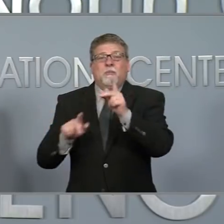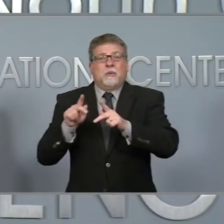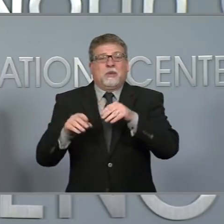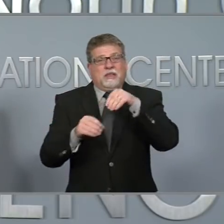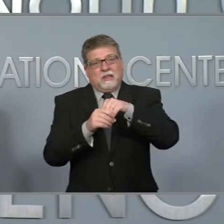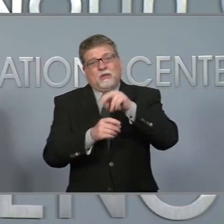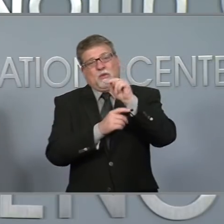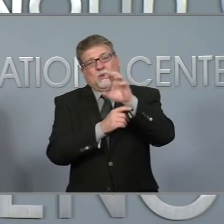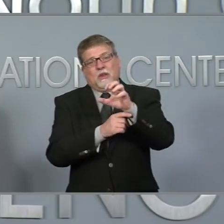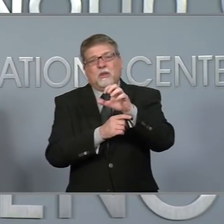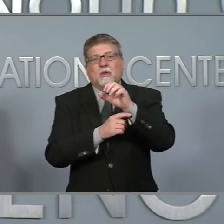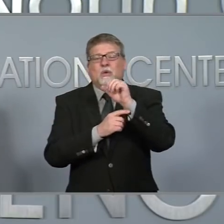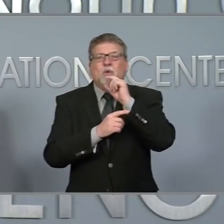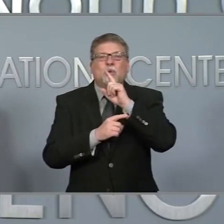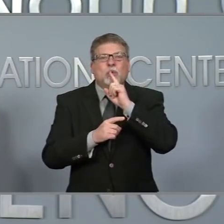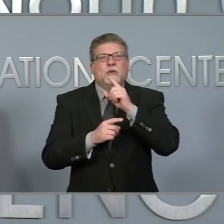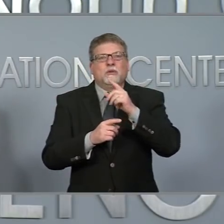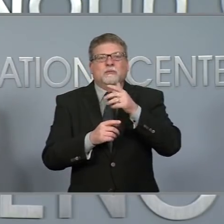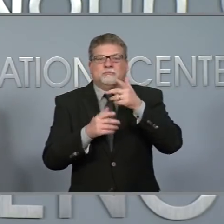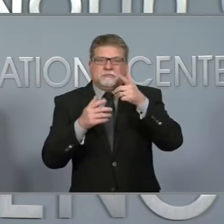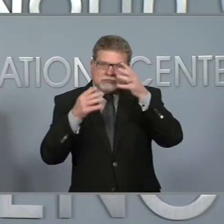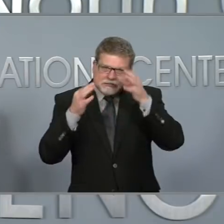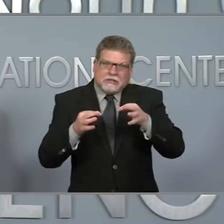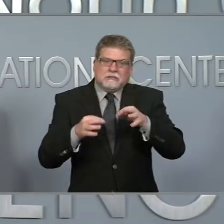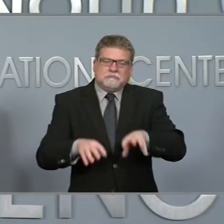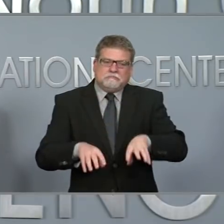esta pandemia, ha sido increíblemente difícil para